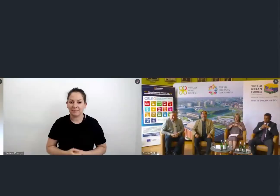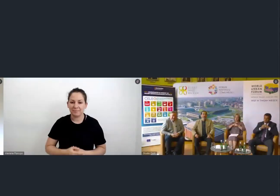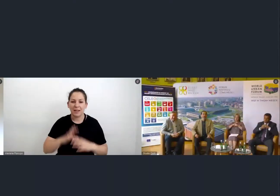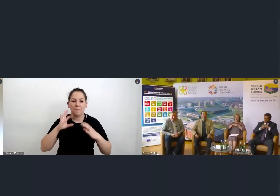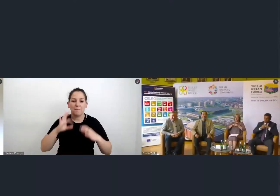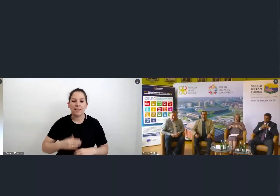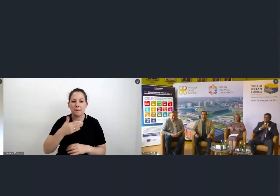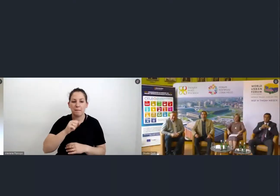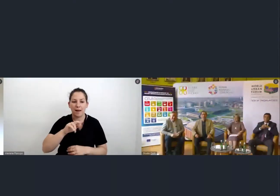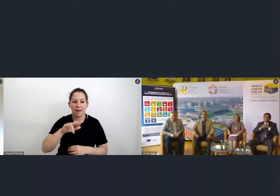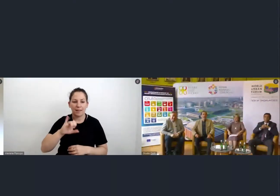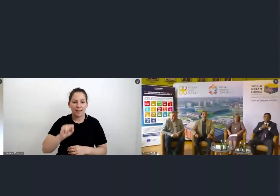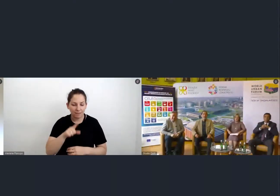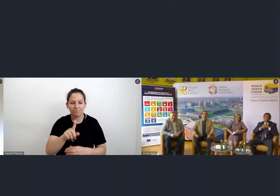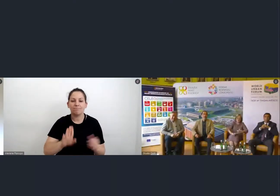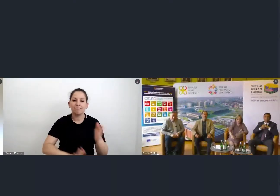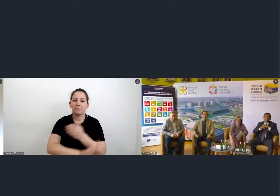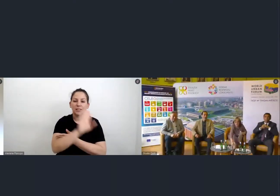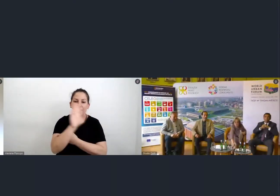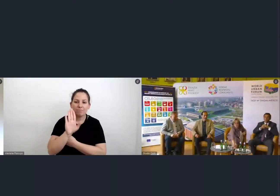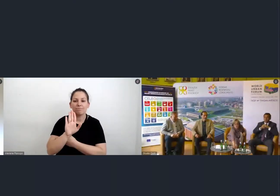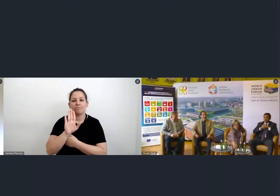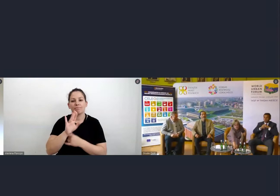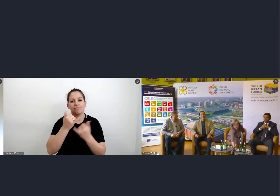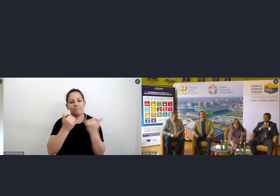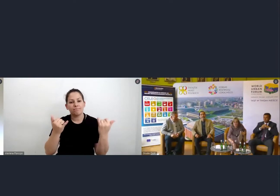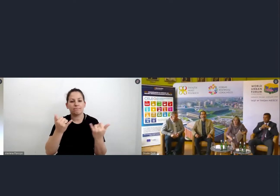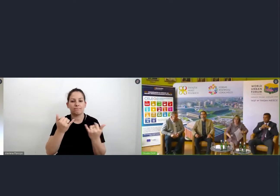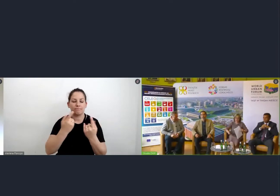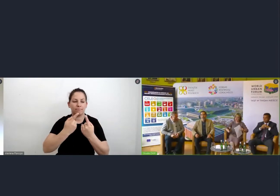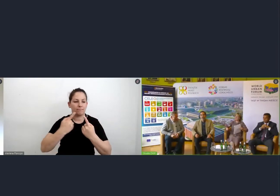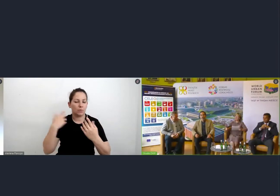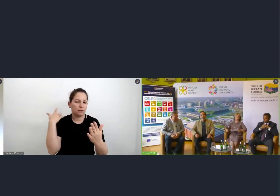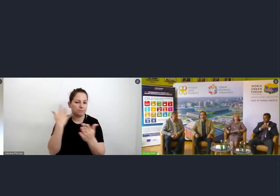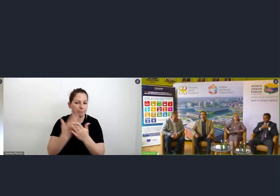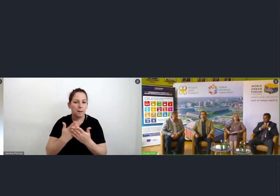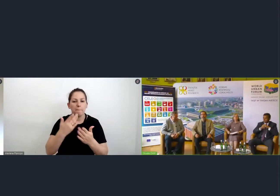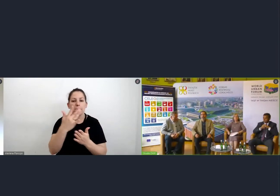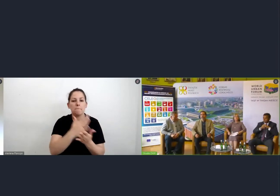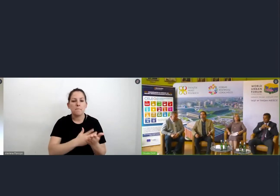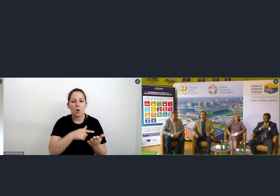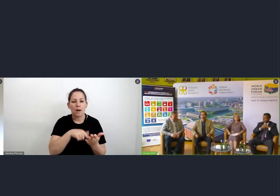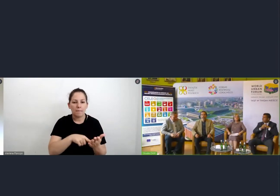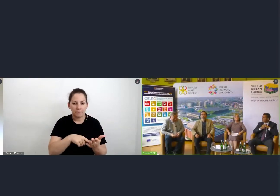za przedstawienie dokonań programu konferencji Eco-Miasto